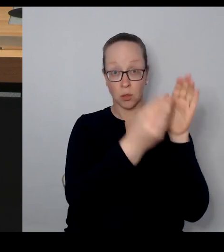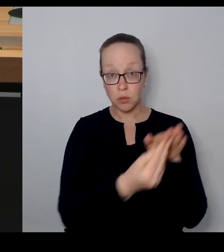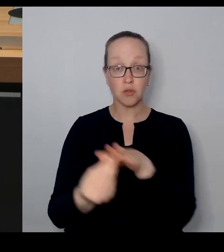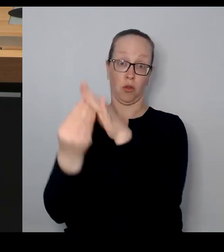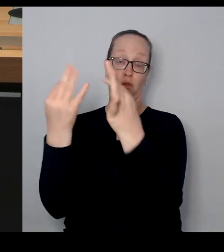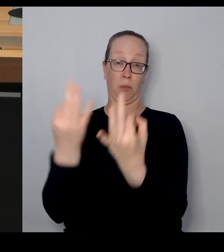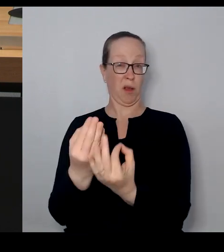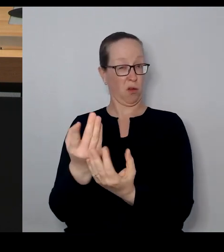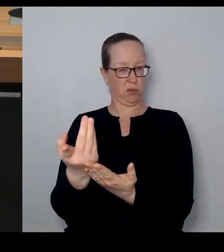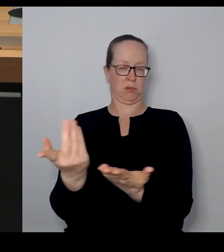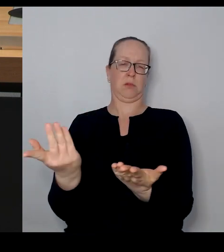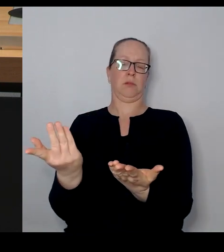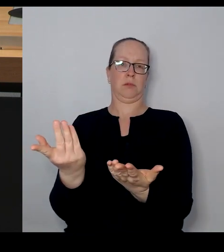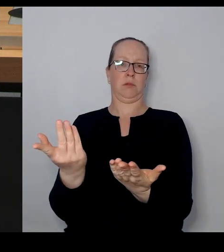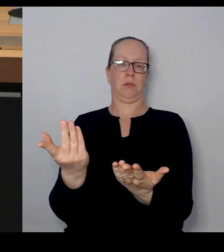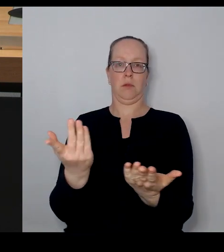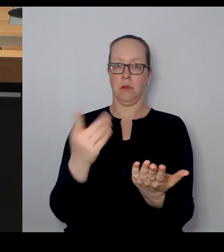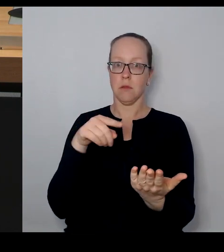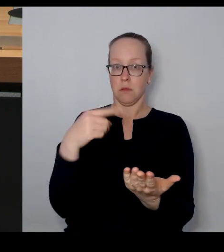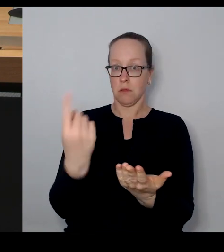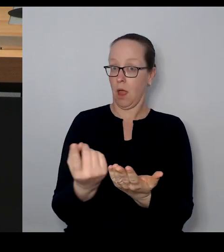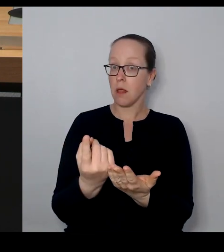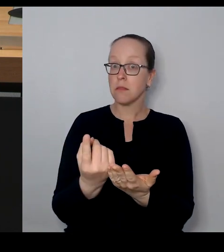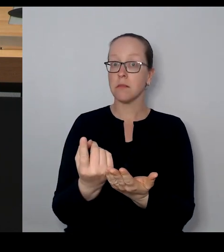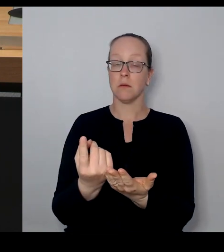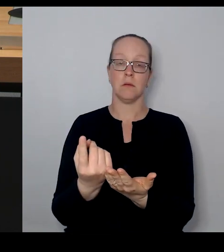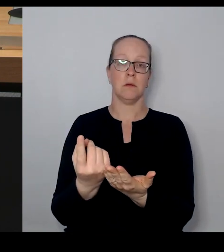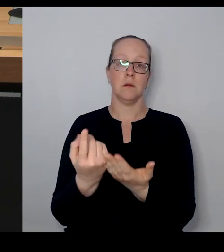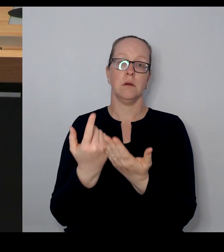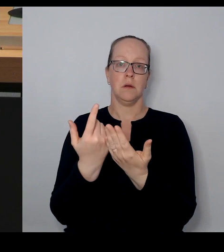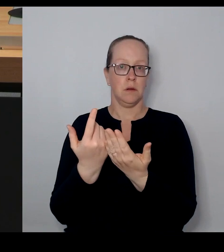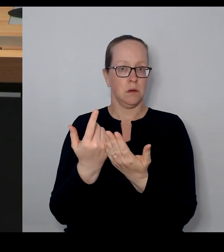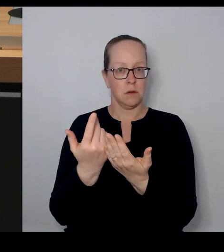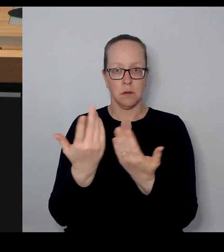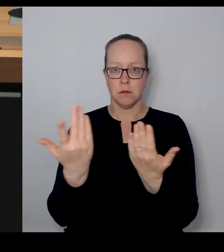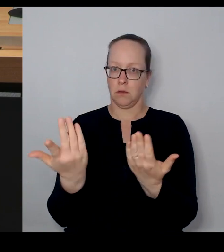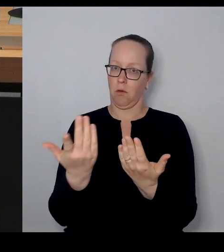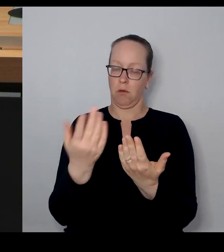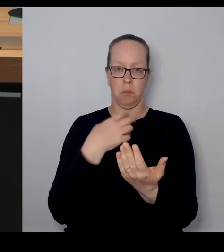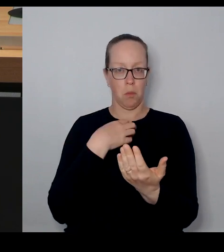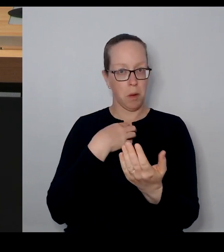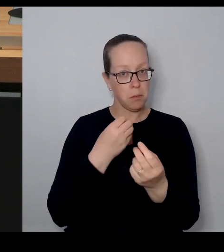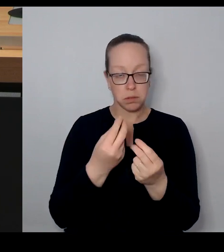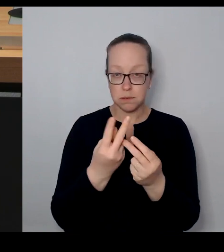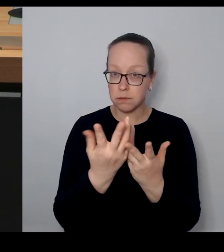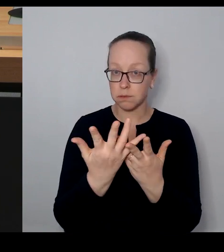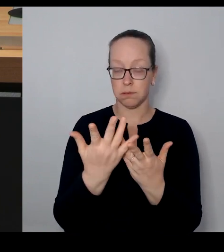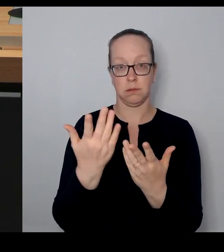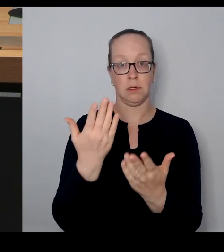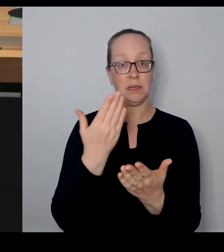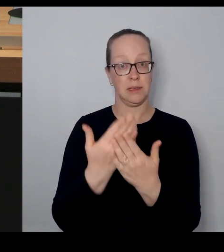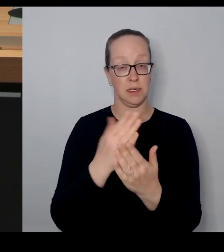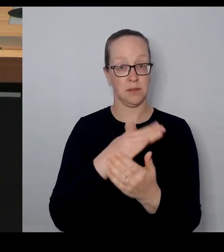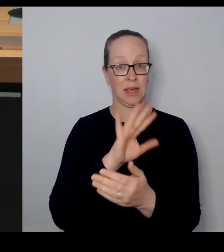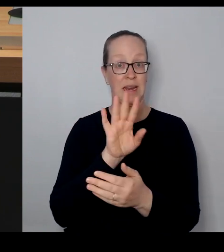darum darunter leiden bzw nur deshalb Nachteile erleiden, weil staatliche Stellen nicht in der Lage sind, in angemessener